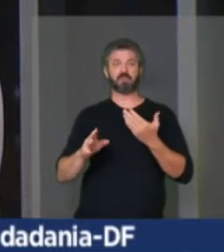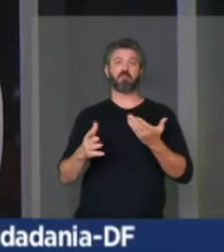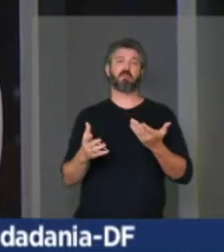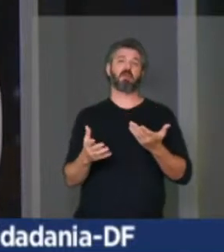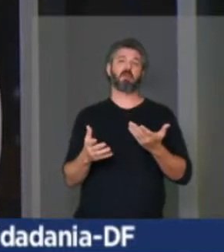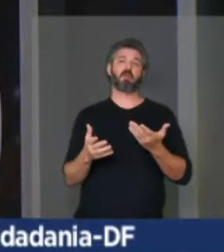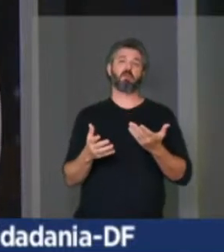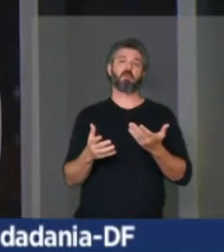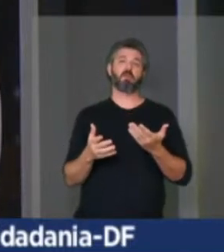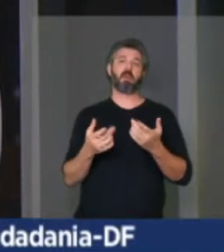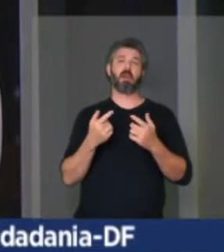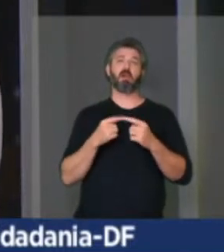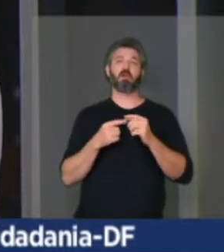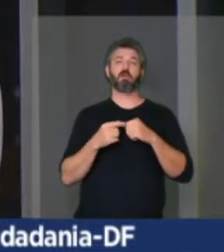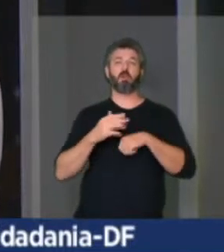GESTANTE SEM PREJUÍZO DA REMUNERAÇÃO COMO ESTABELECE